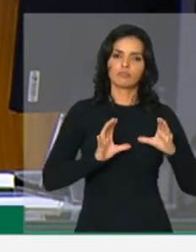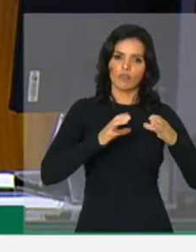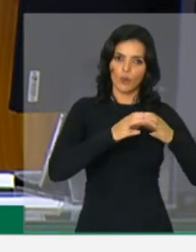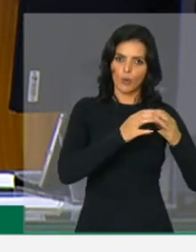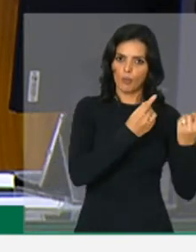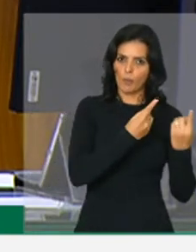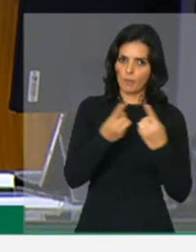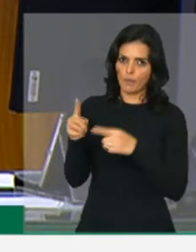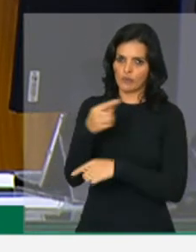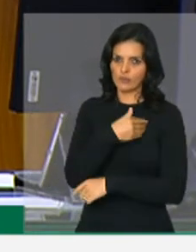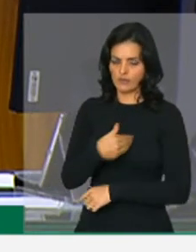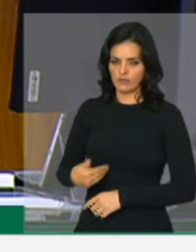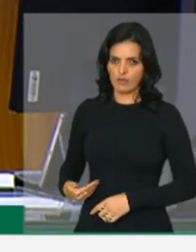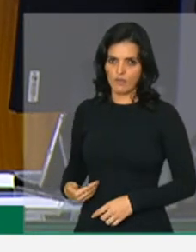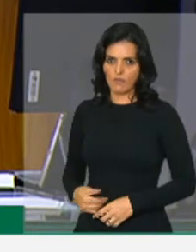REQUERIMENTO PERMANEÇAM COMO